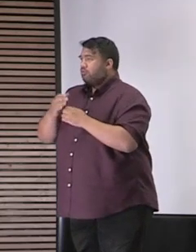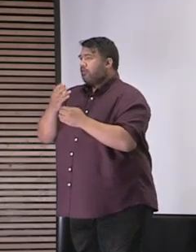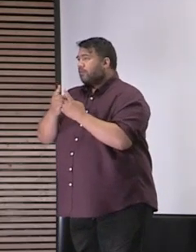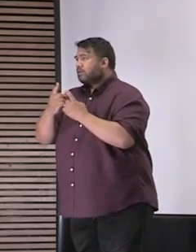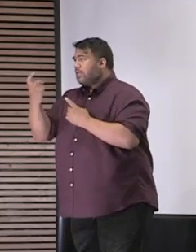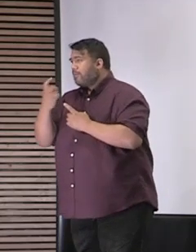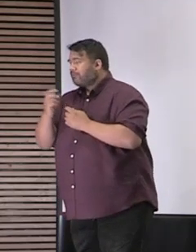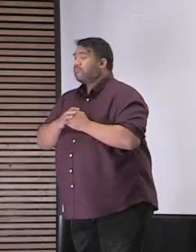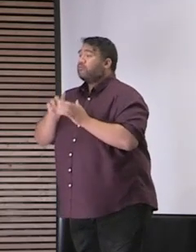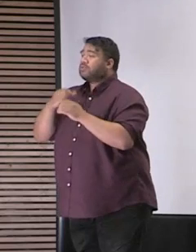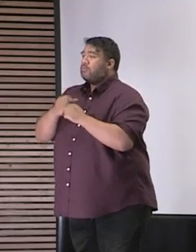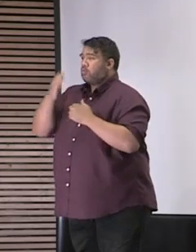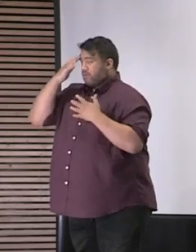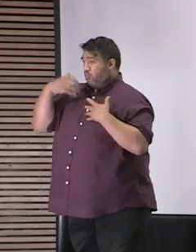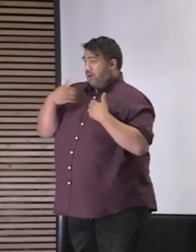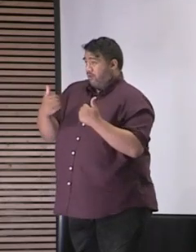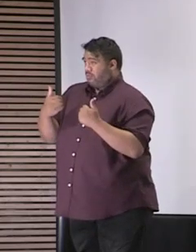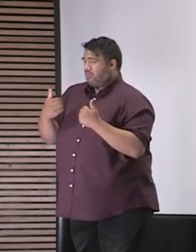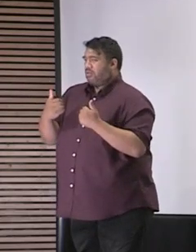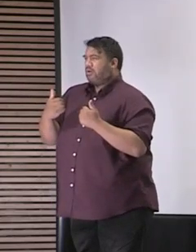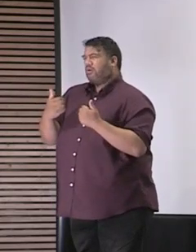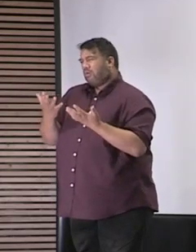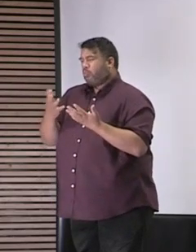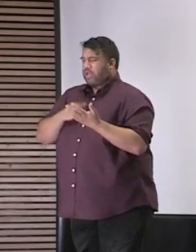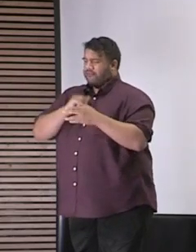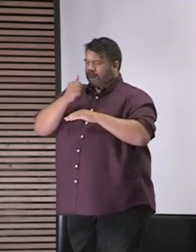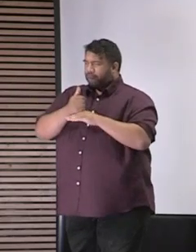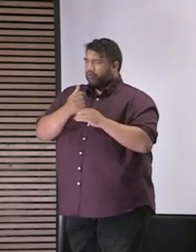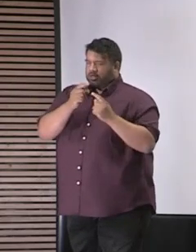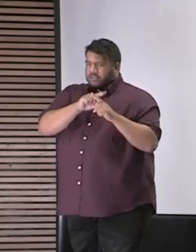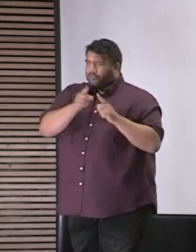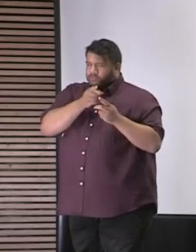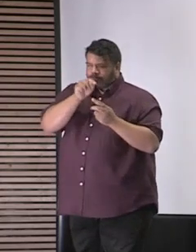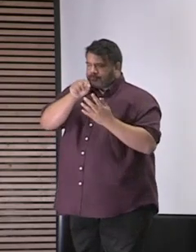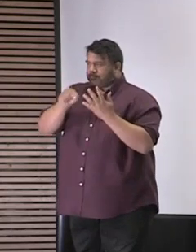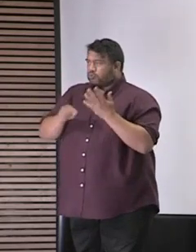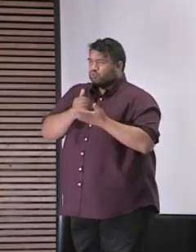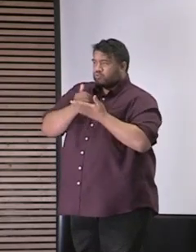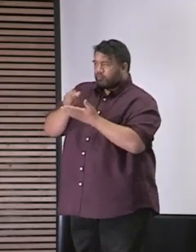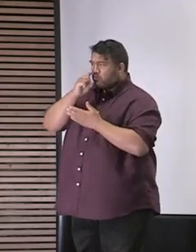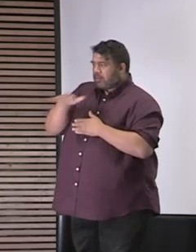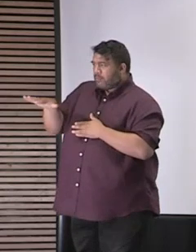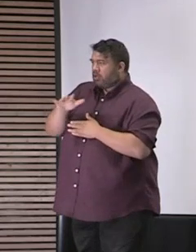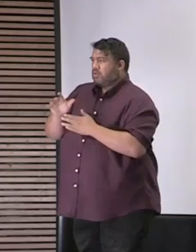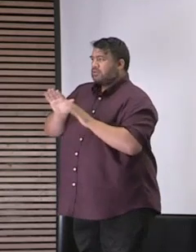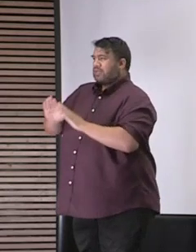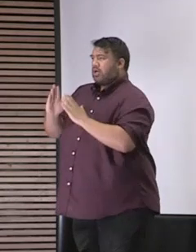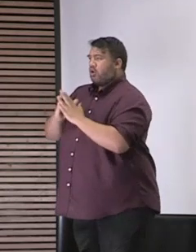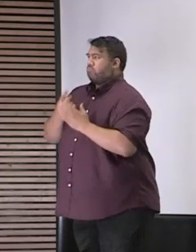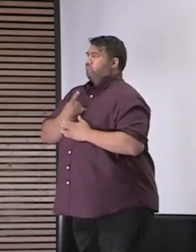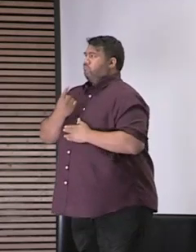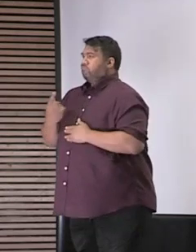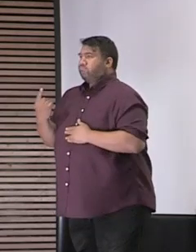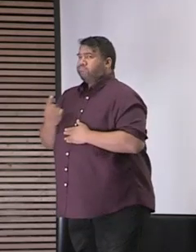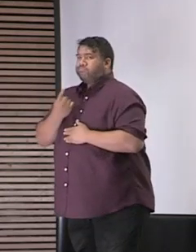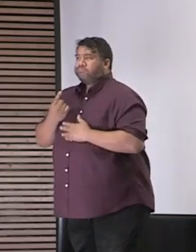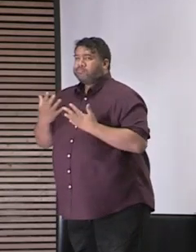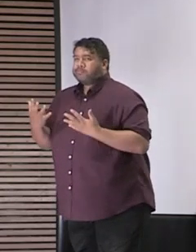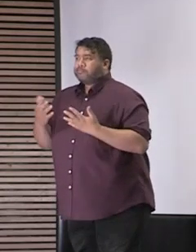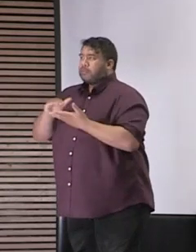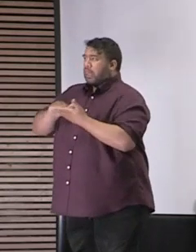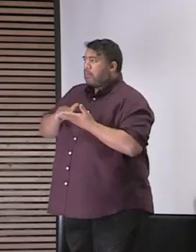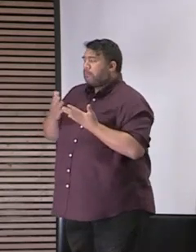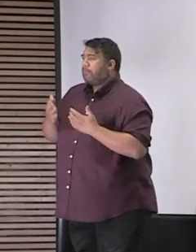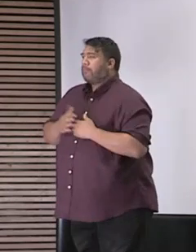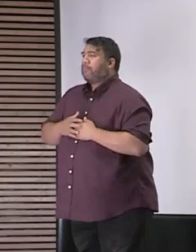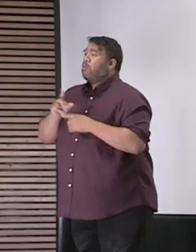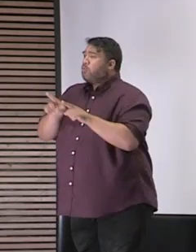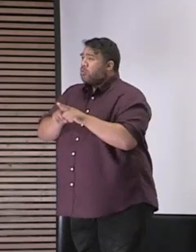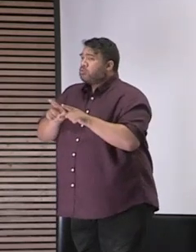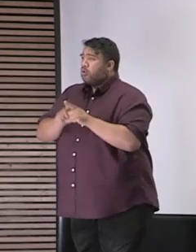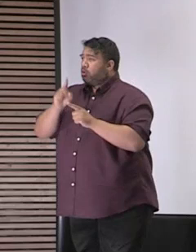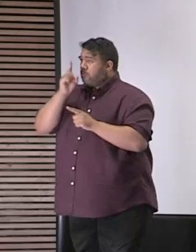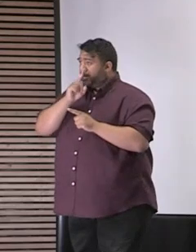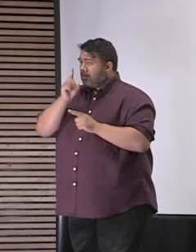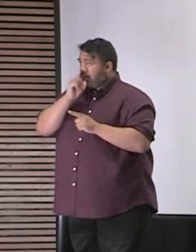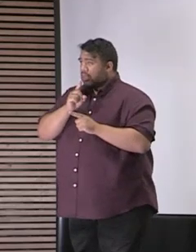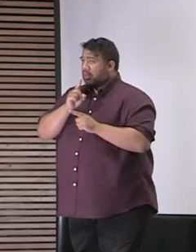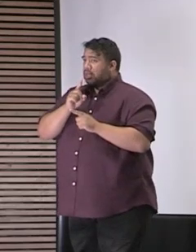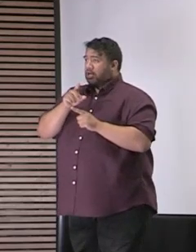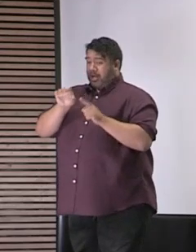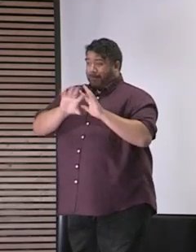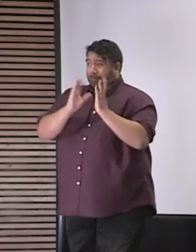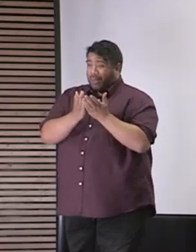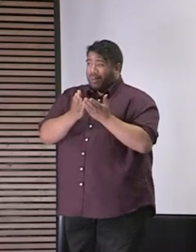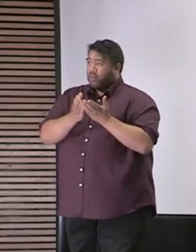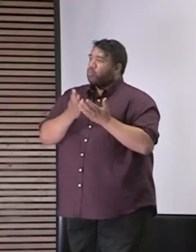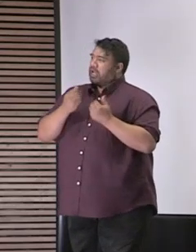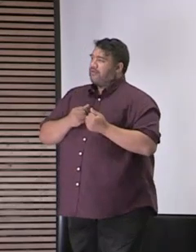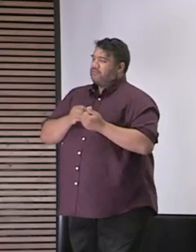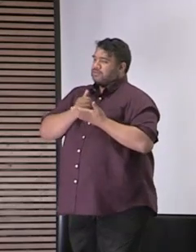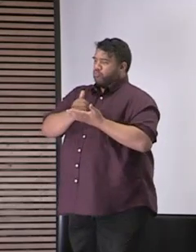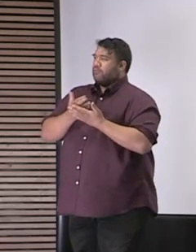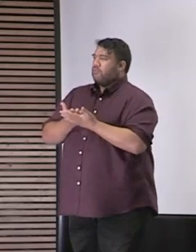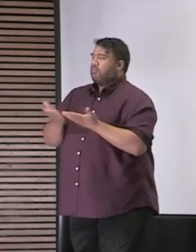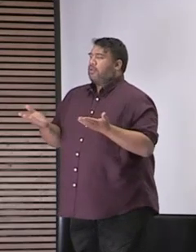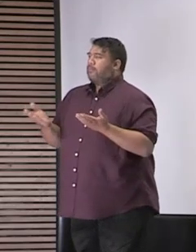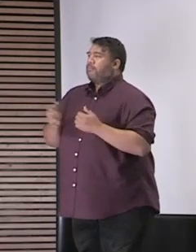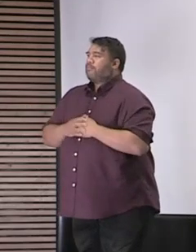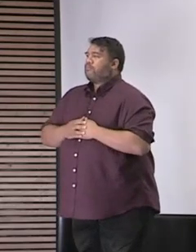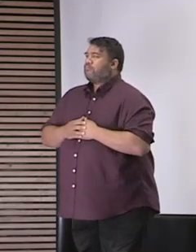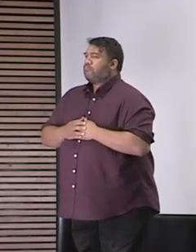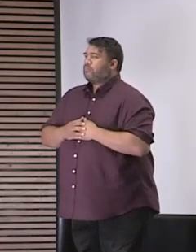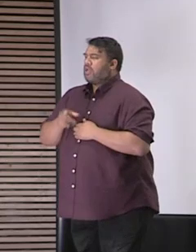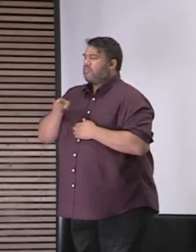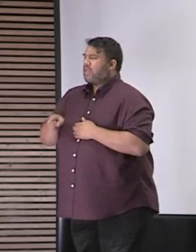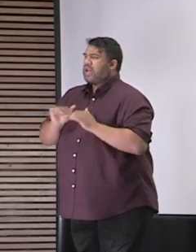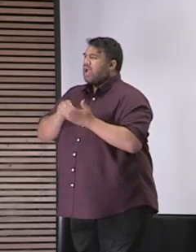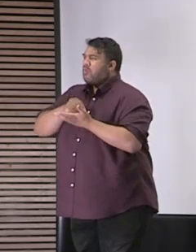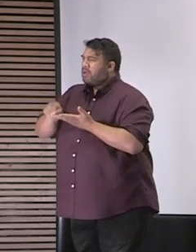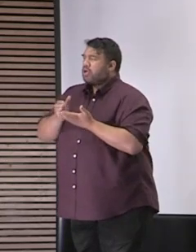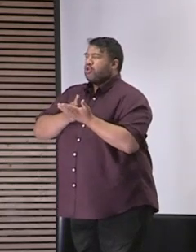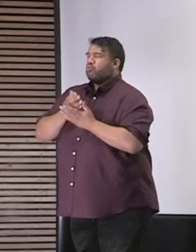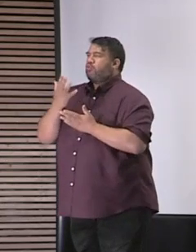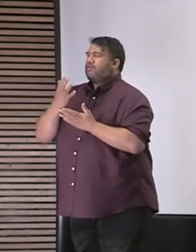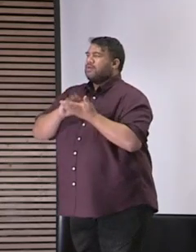trabajando en turnos allí.